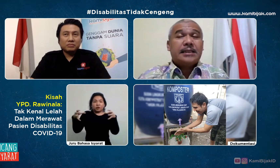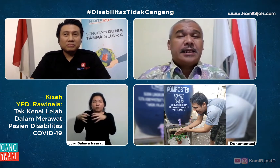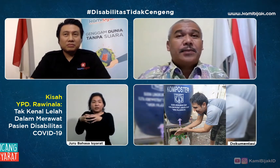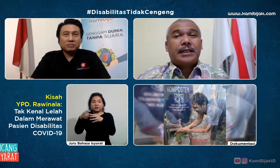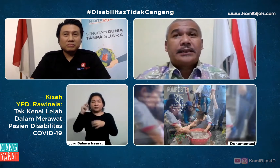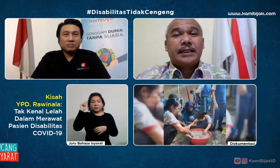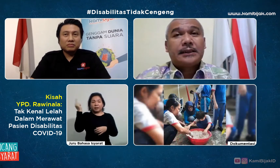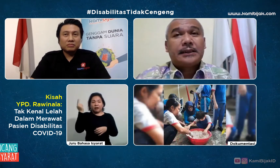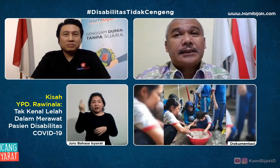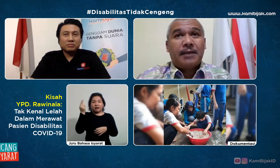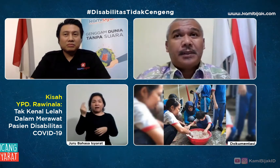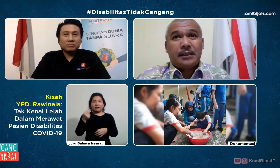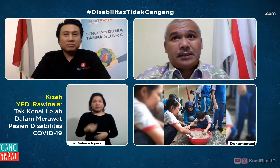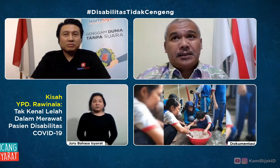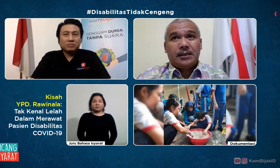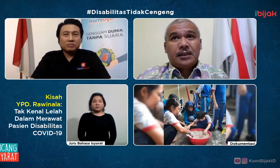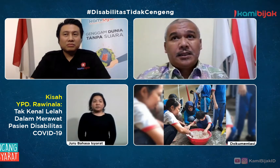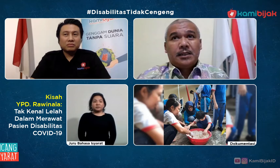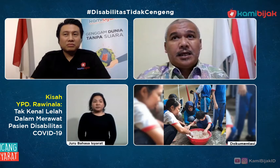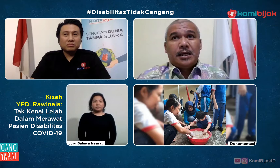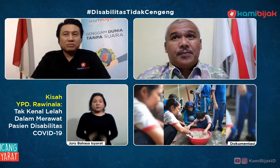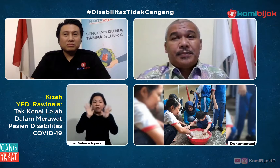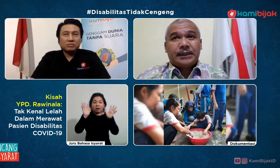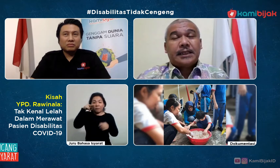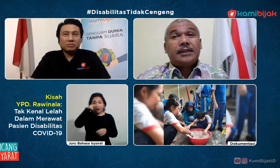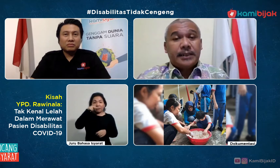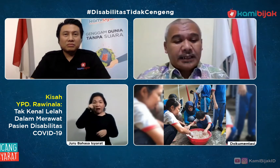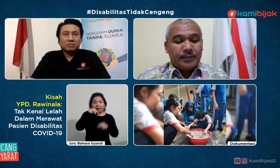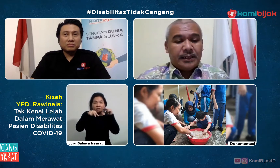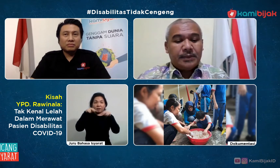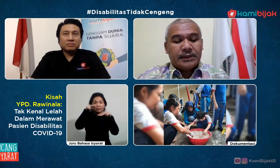Banyak yang memperhatikan terhadap apa peserta didik kami,